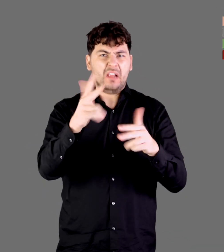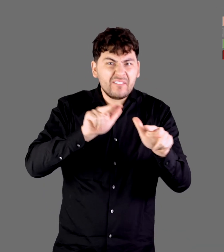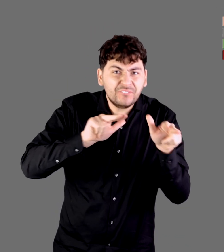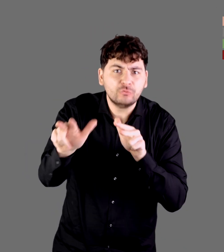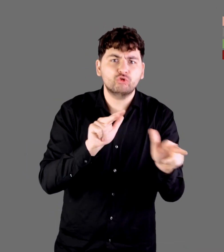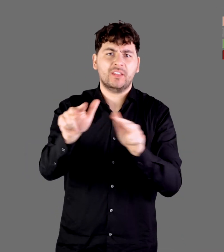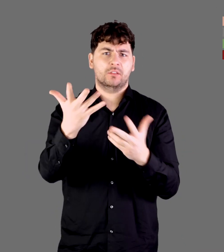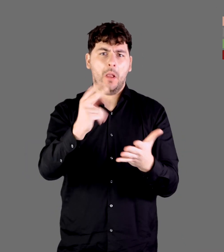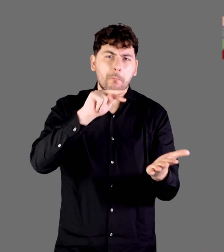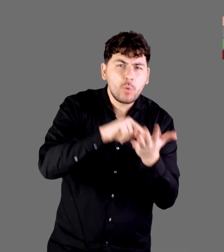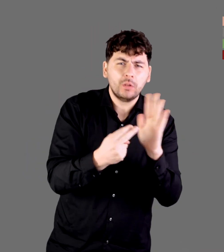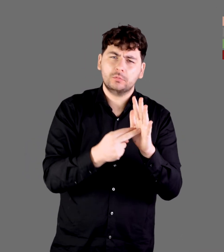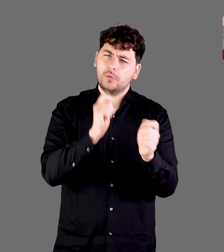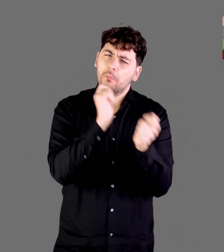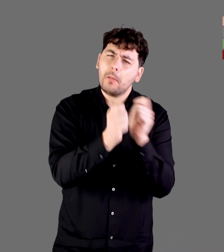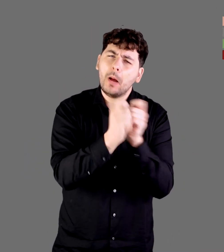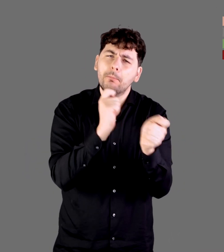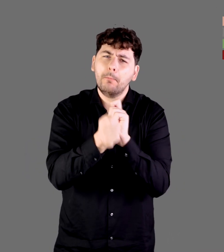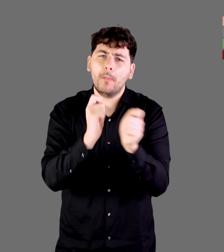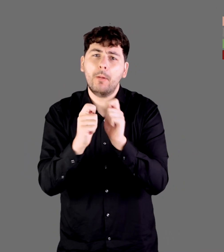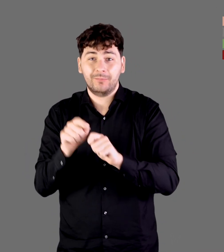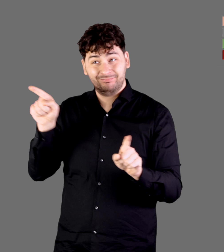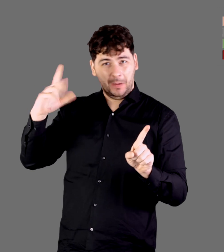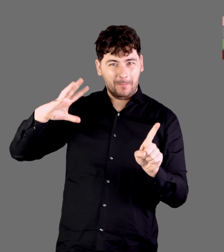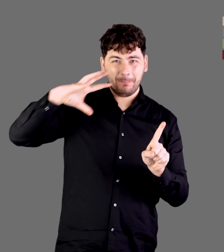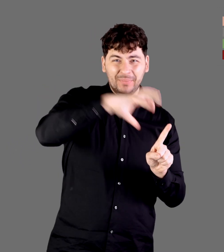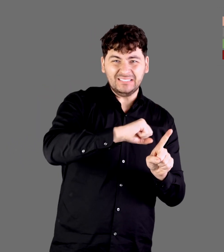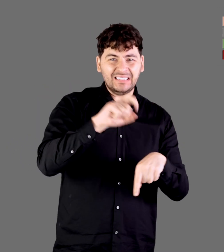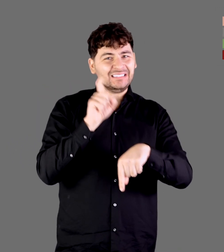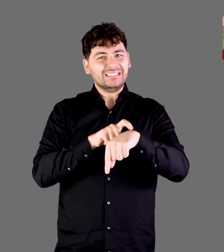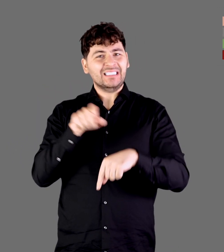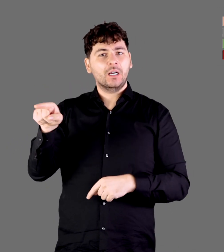in Wirtschaft, Politik und Kultur war die Besatzungszeit durch Repression